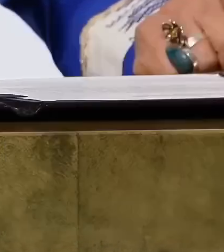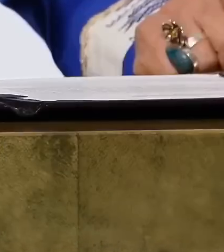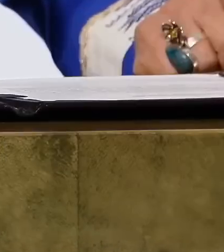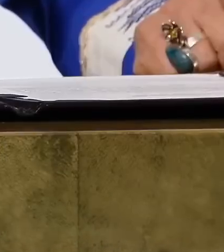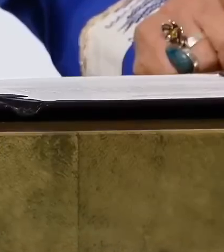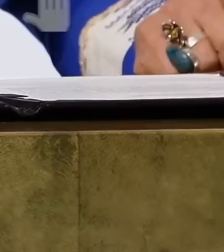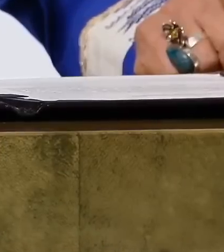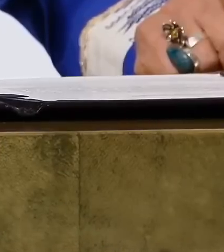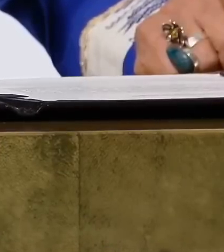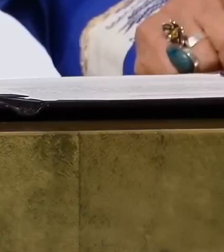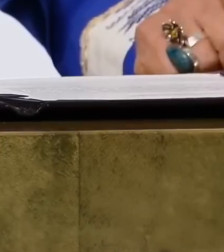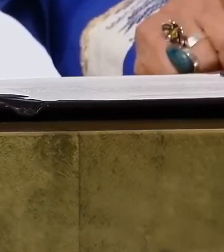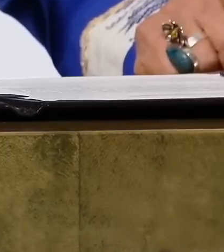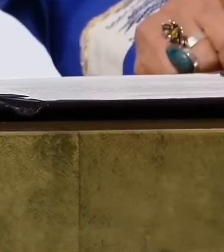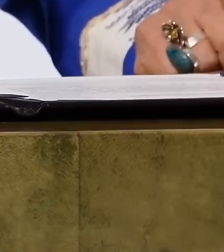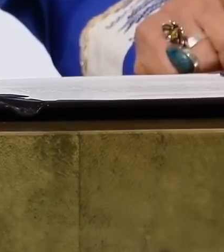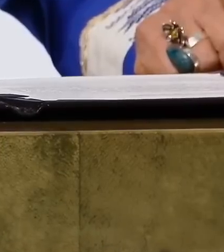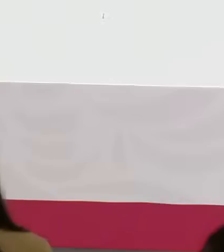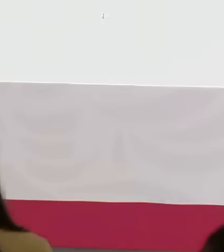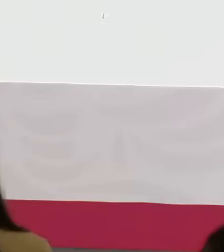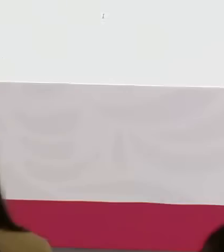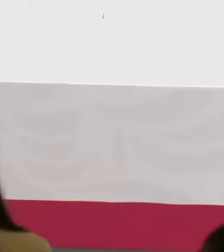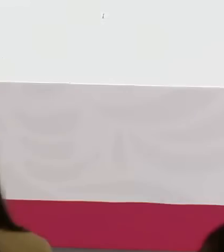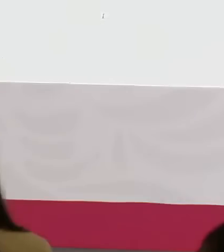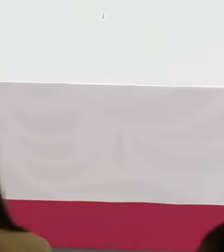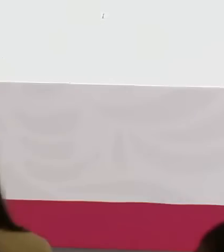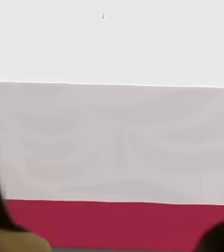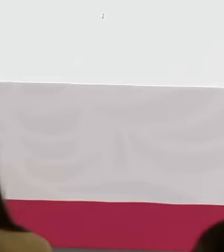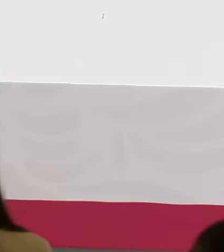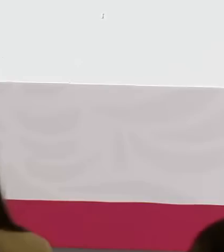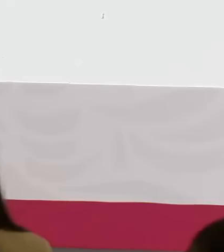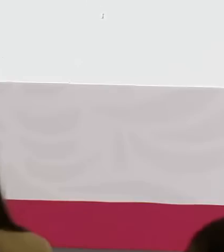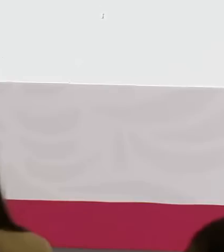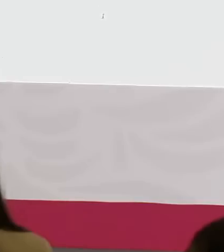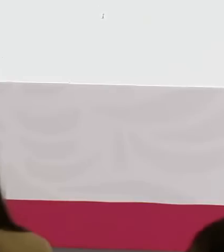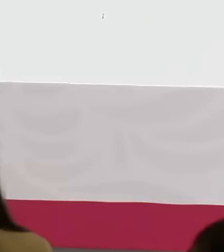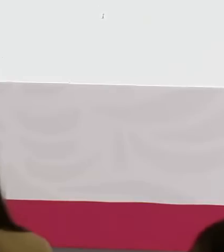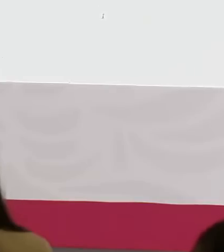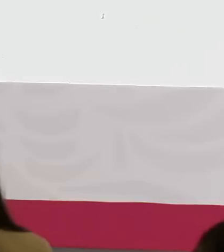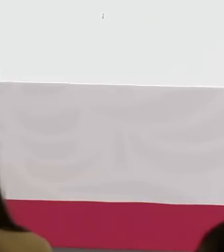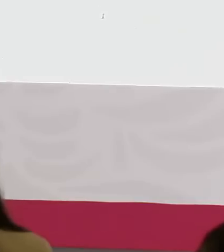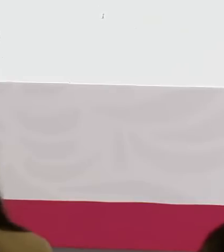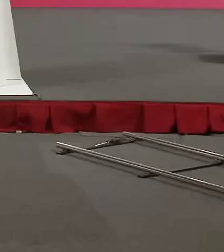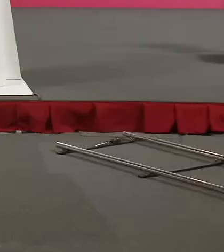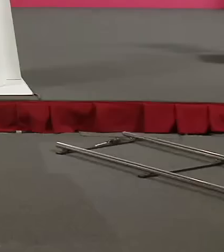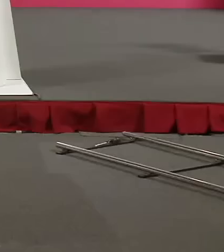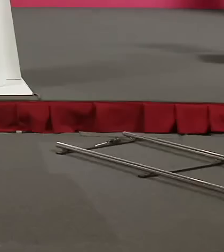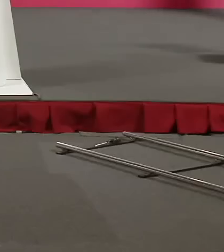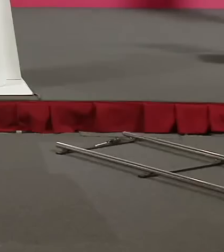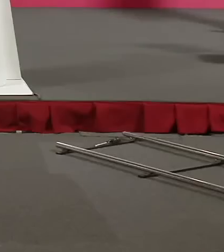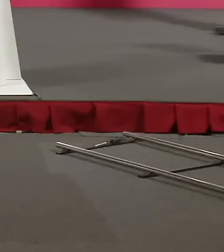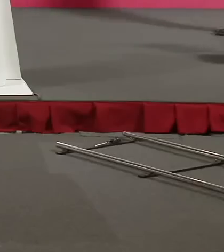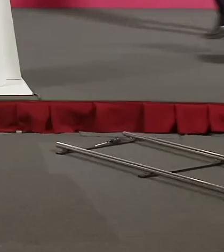profunda de la cual es de sentirnos muy orgullosos y contentos porque estamos dando viabilidad al